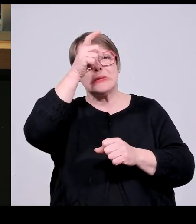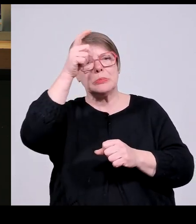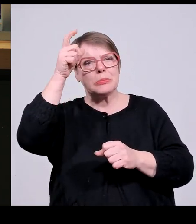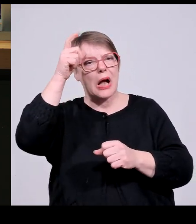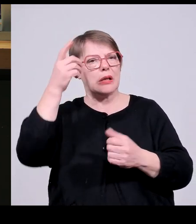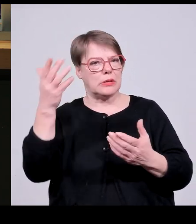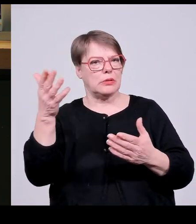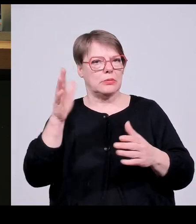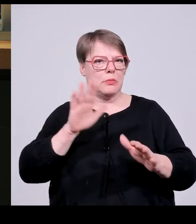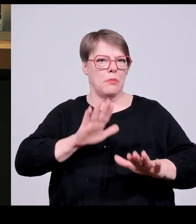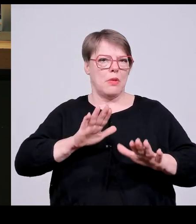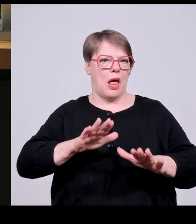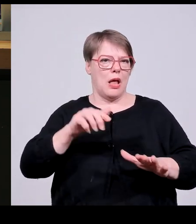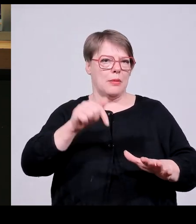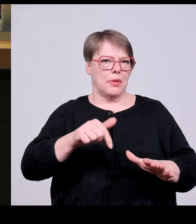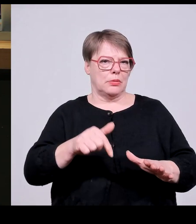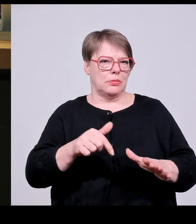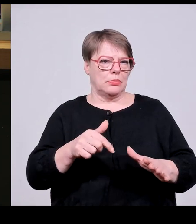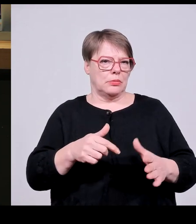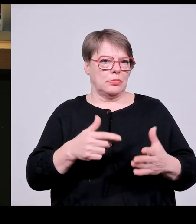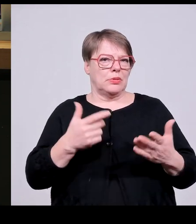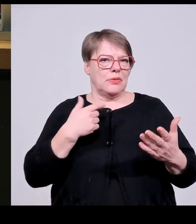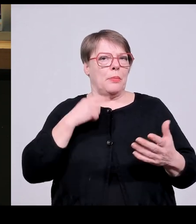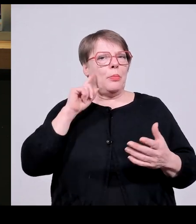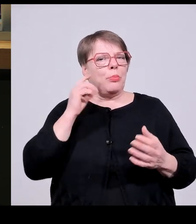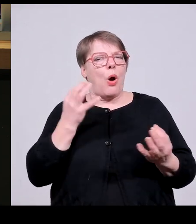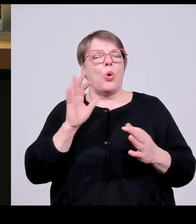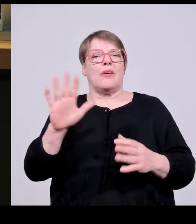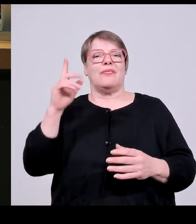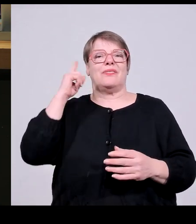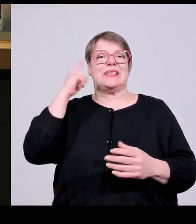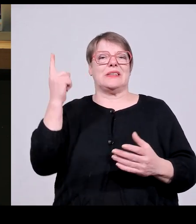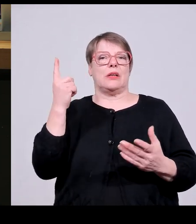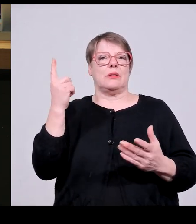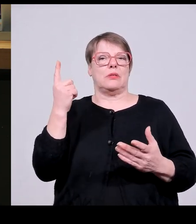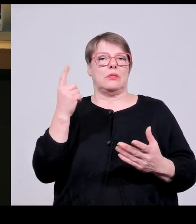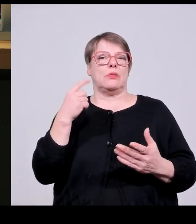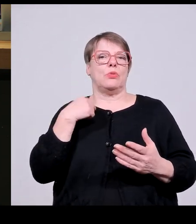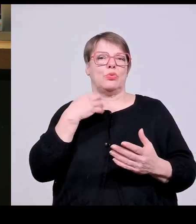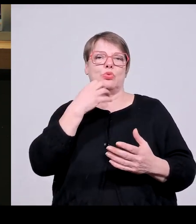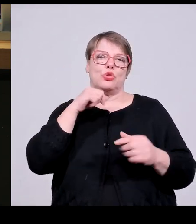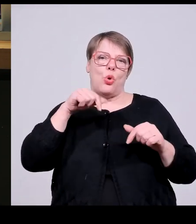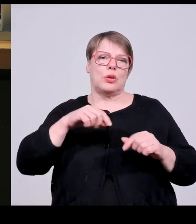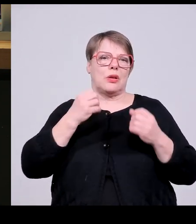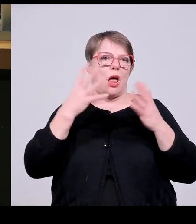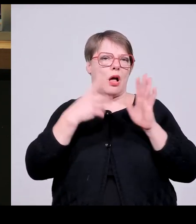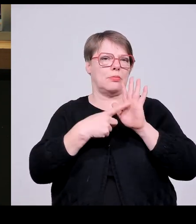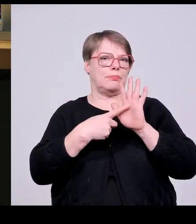wenn alle Fraktionen im Parlament, nachher im Ausschuss und auch im Plenum bei der zweiten Abstimmung über diesen